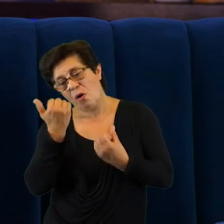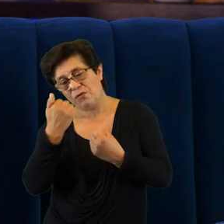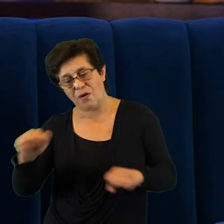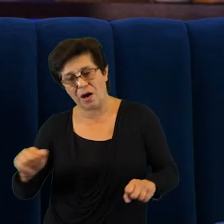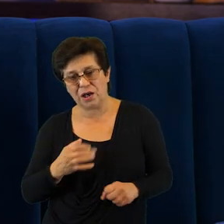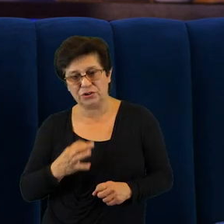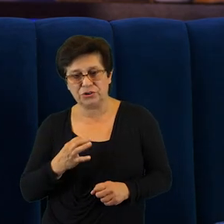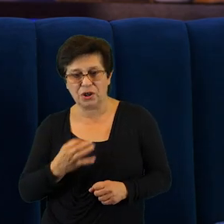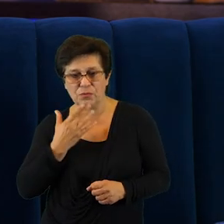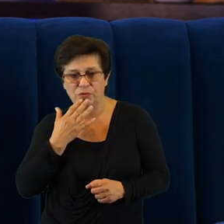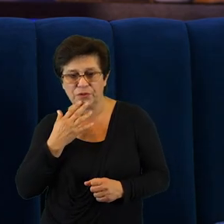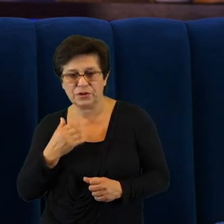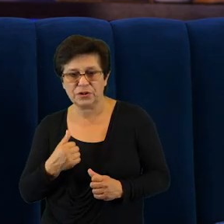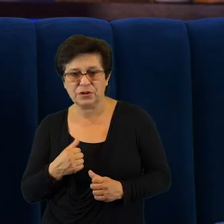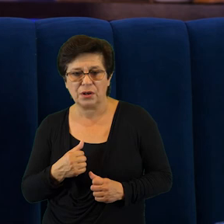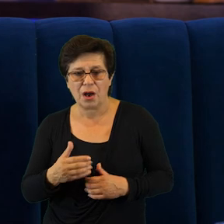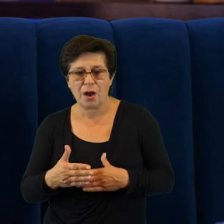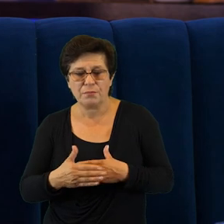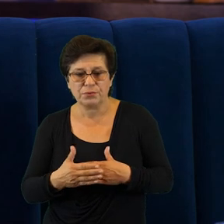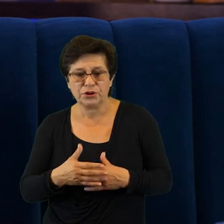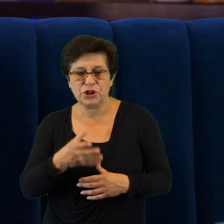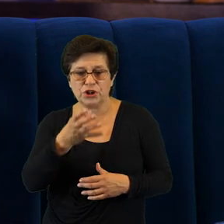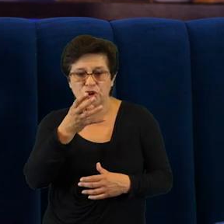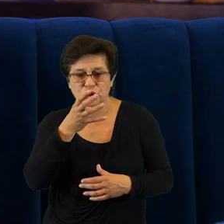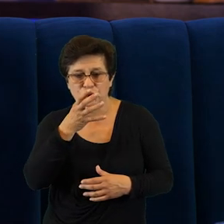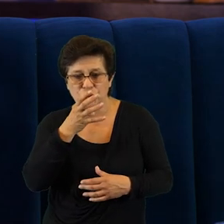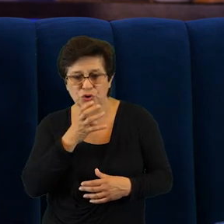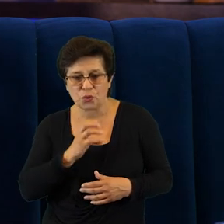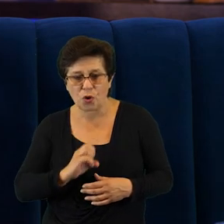że przy Słonimskim się usynowił Stanisław Barańczak.